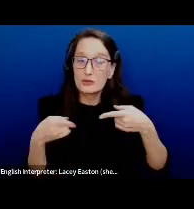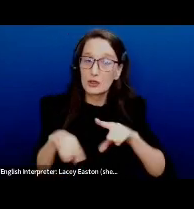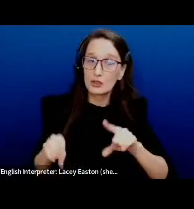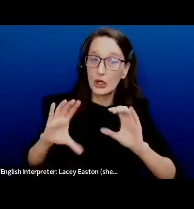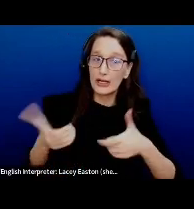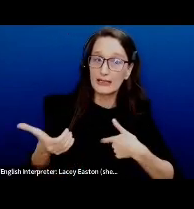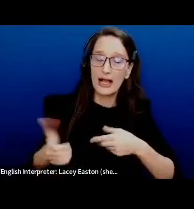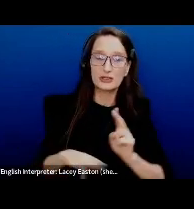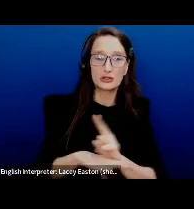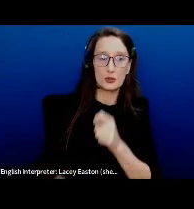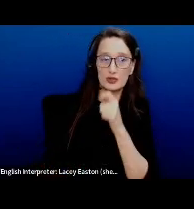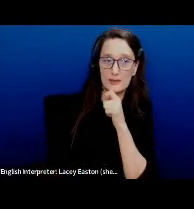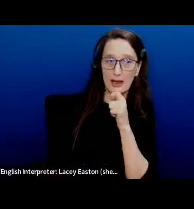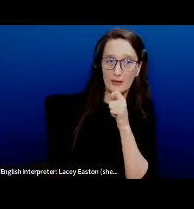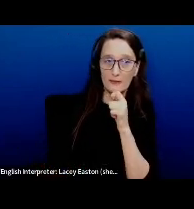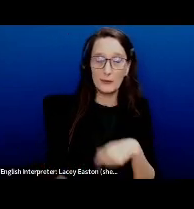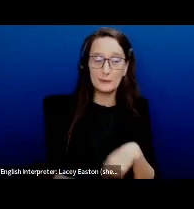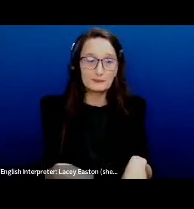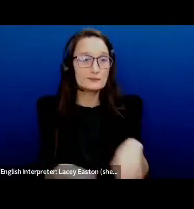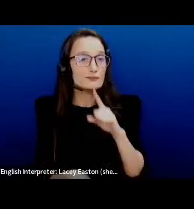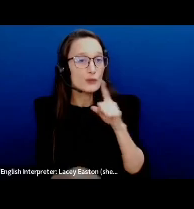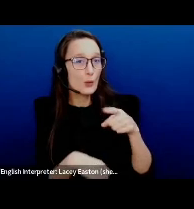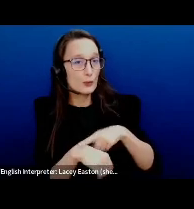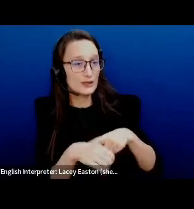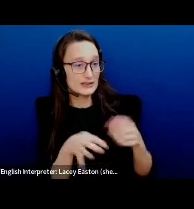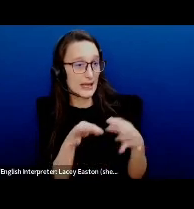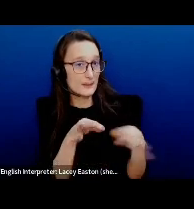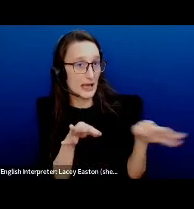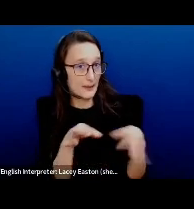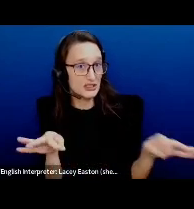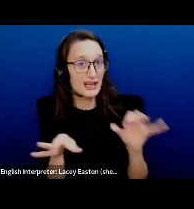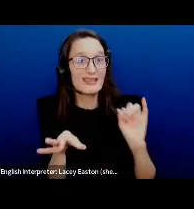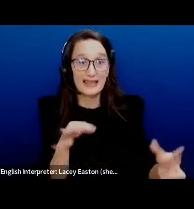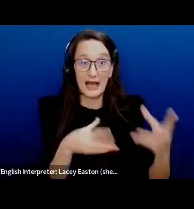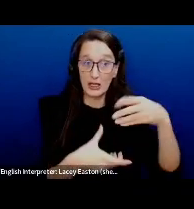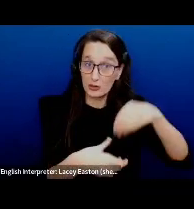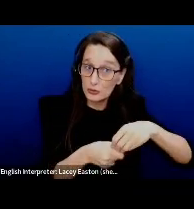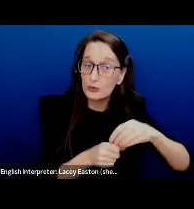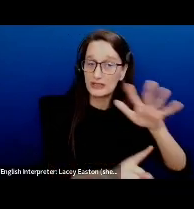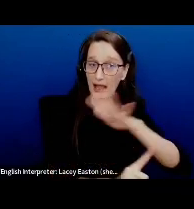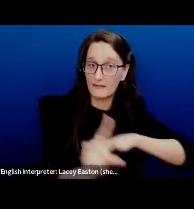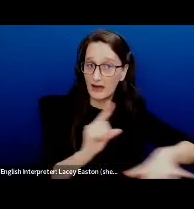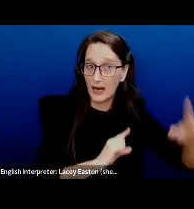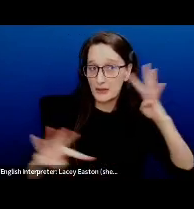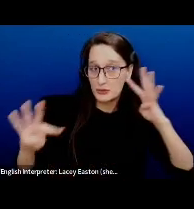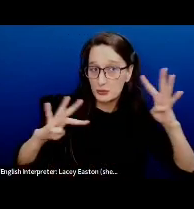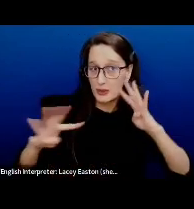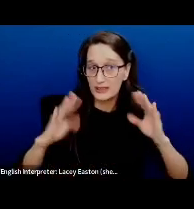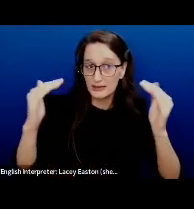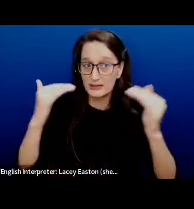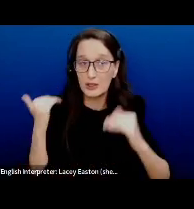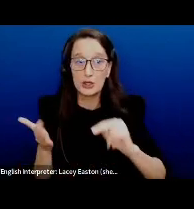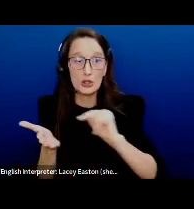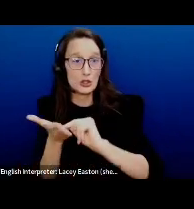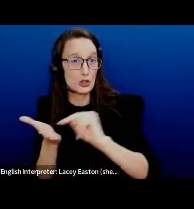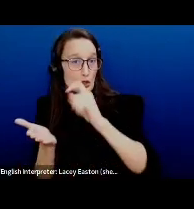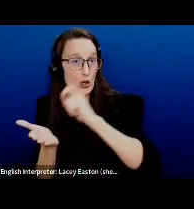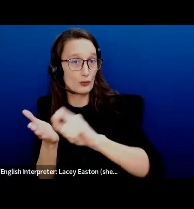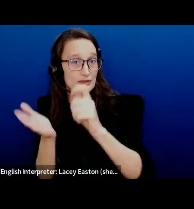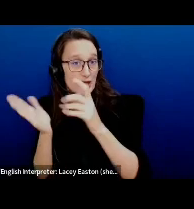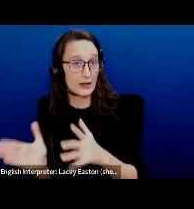subtítulos en tiempo real que incluyan ruidos ambientales, tomadores de notas, compartir vocabulario